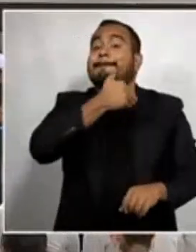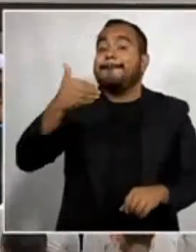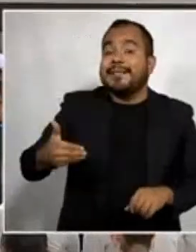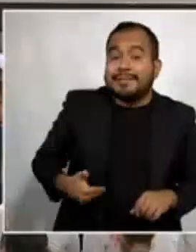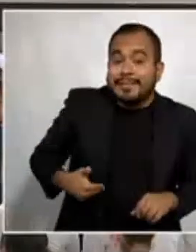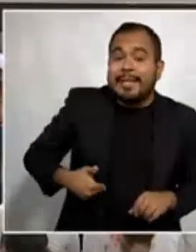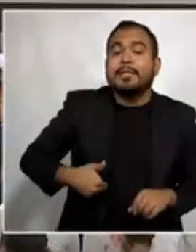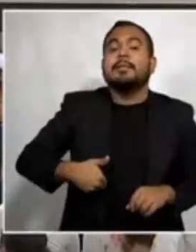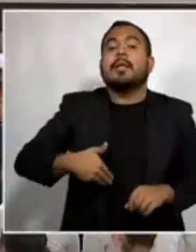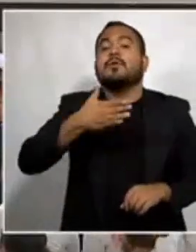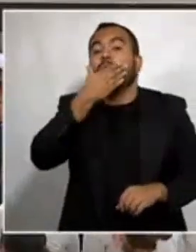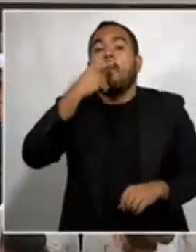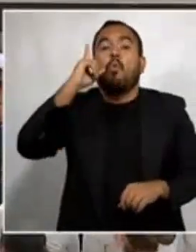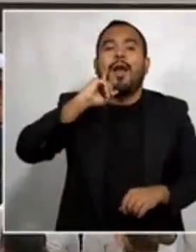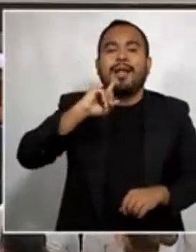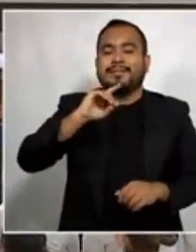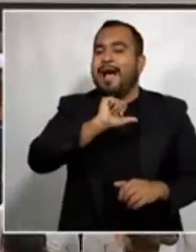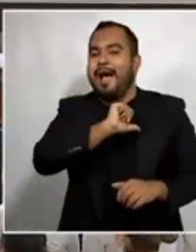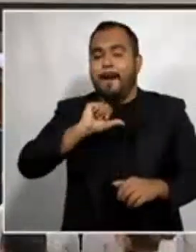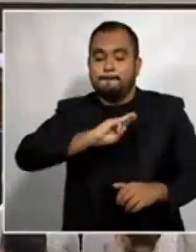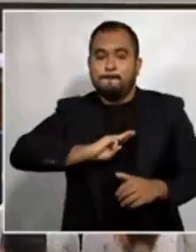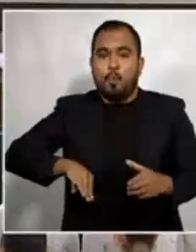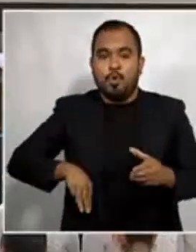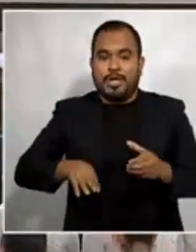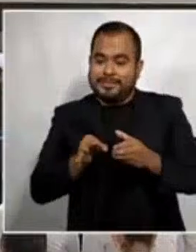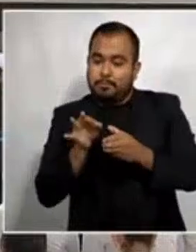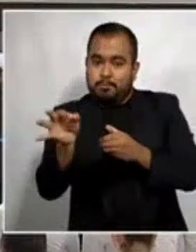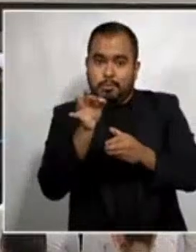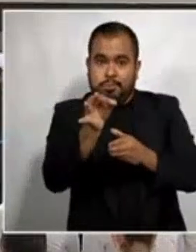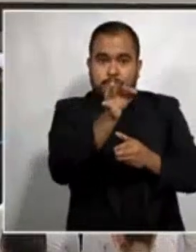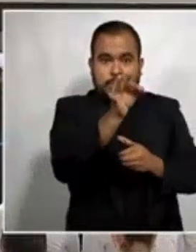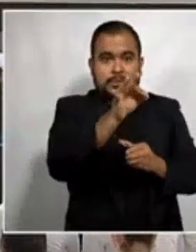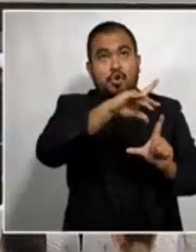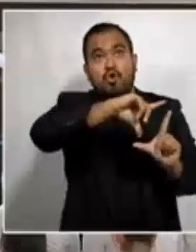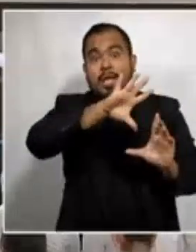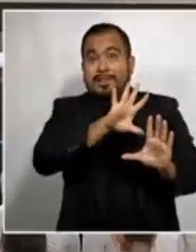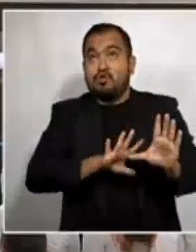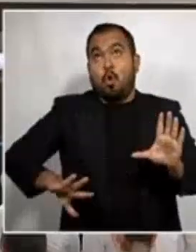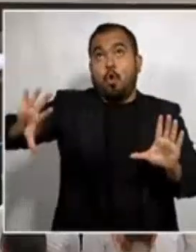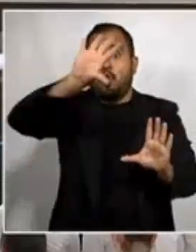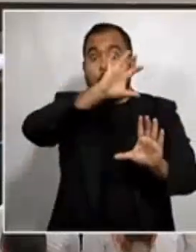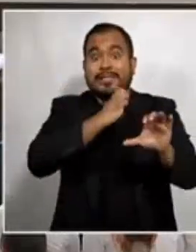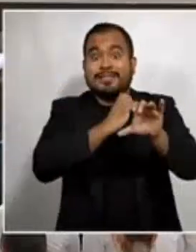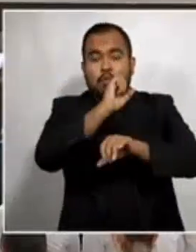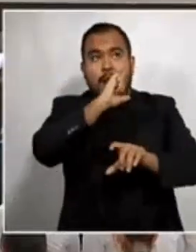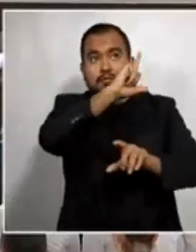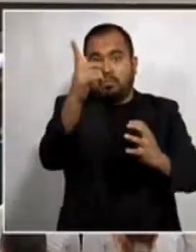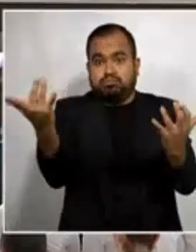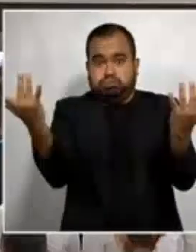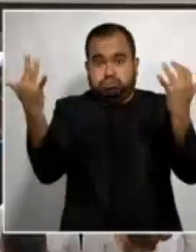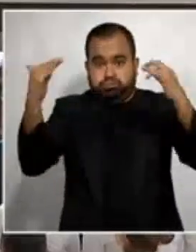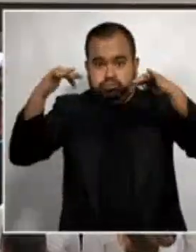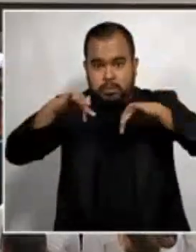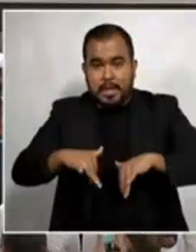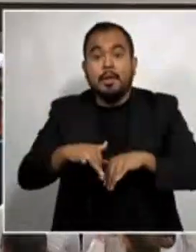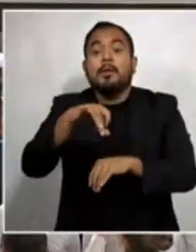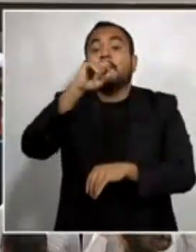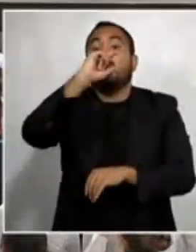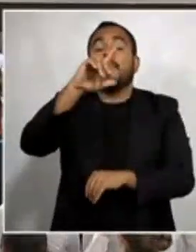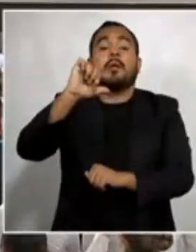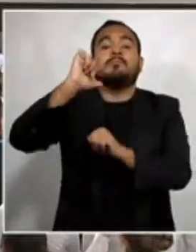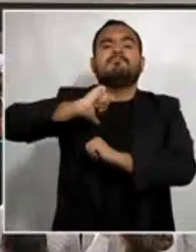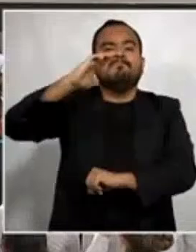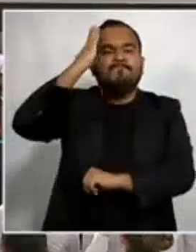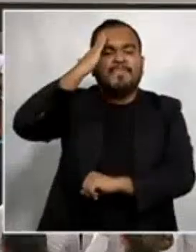municipales que nos acompañan de todo el estado de Jalisco y al anfitrión Quirino Velázquez.